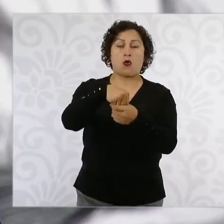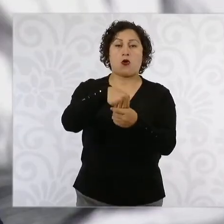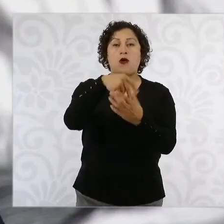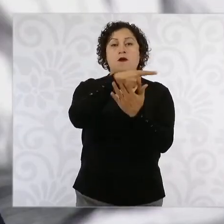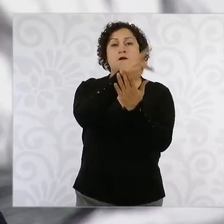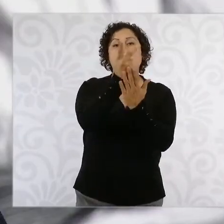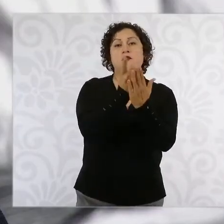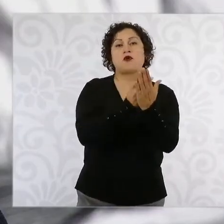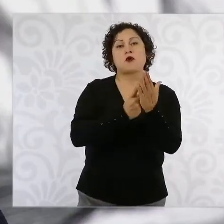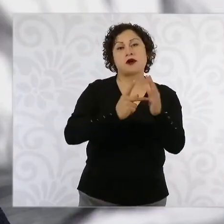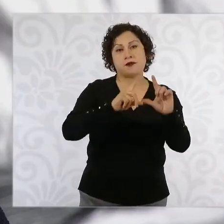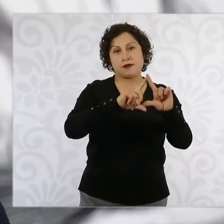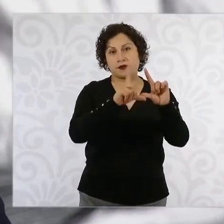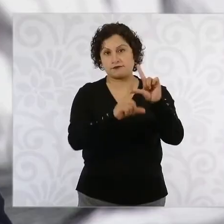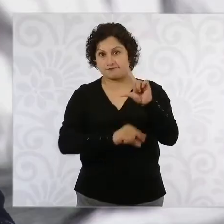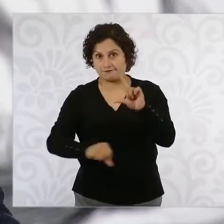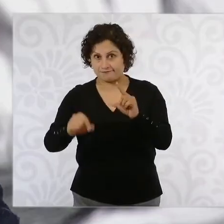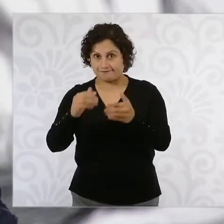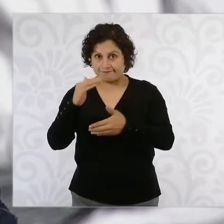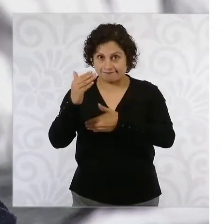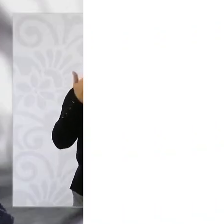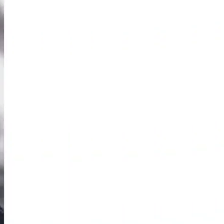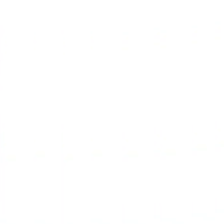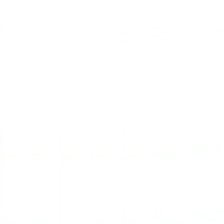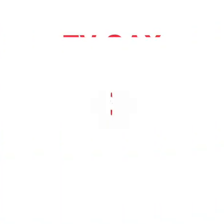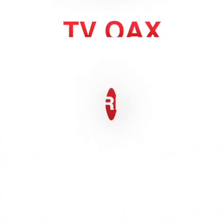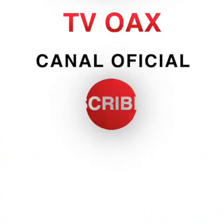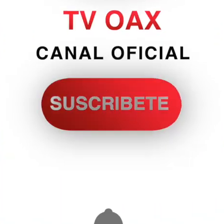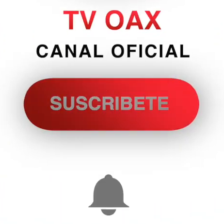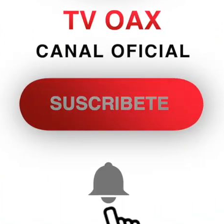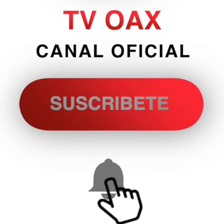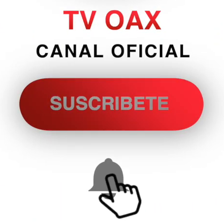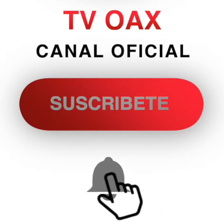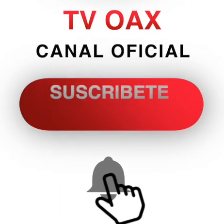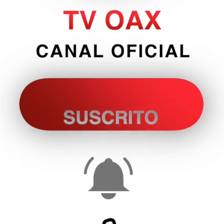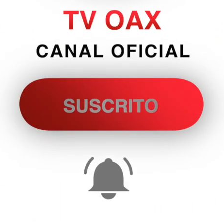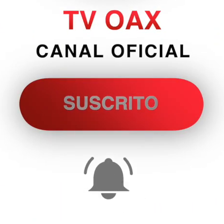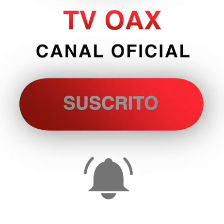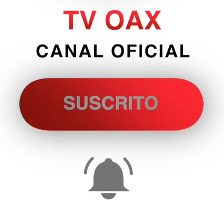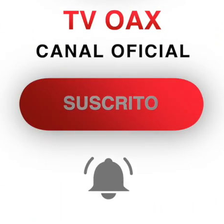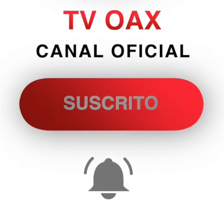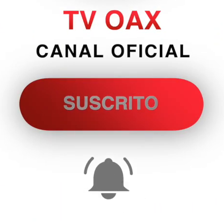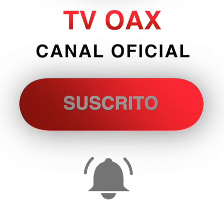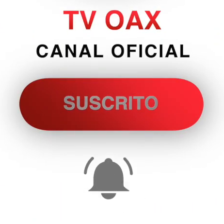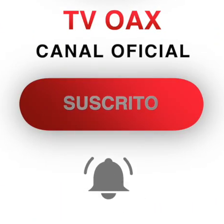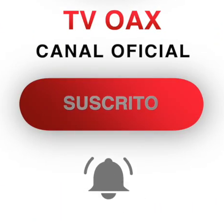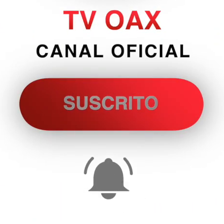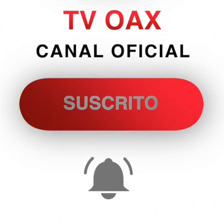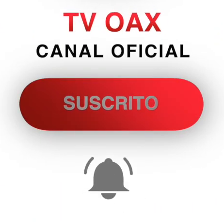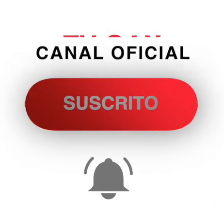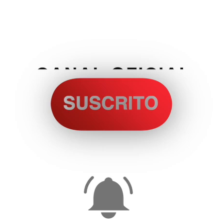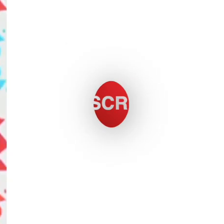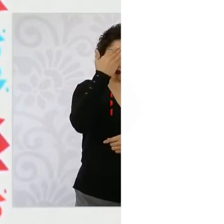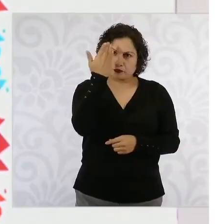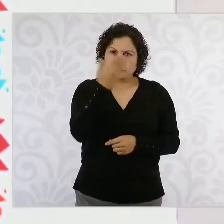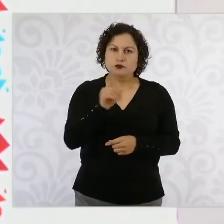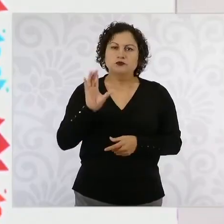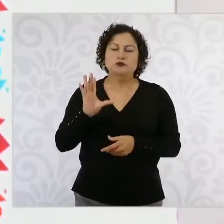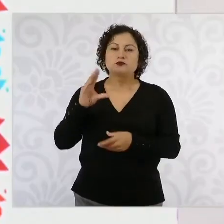de desarrollo eh de esto del programa Nacional de desarrollo por ley está la secretaria de Hacienda